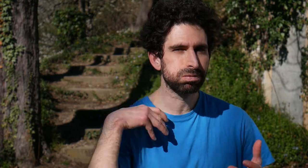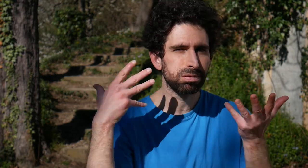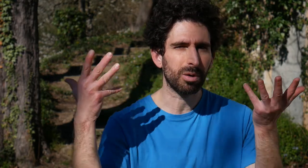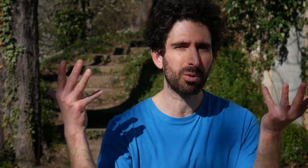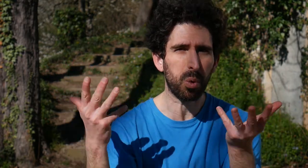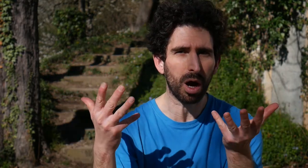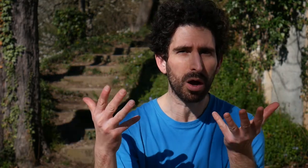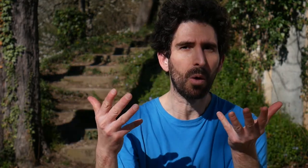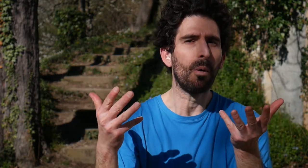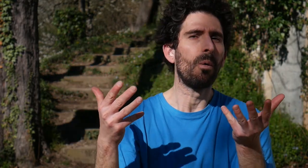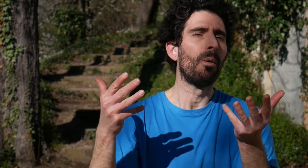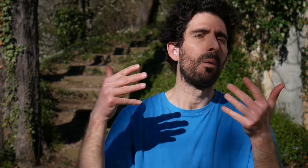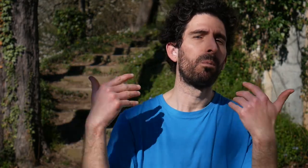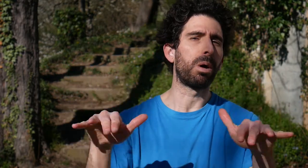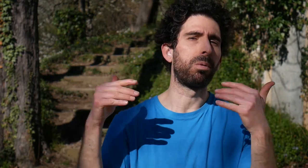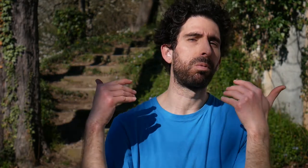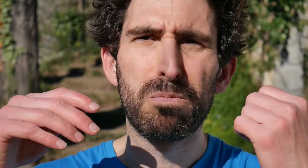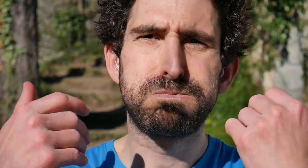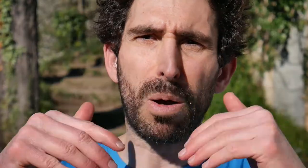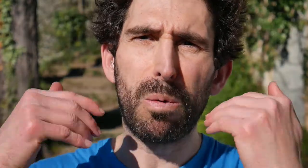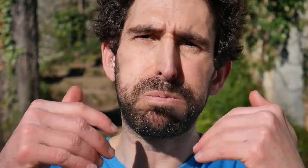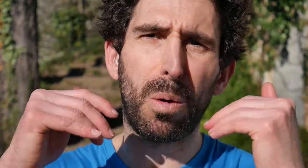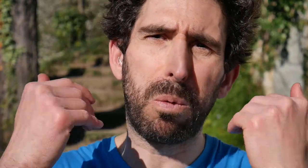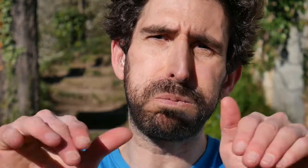Quoi ? Oh làlàlàlà !